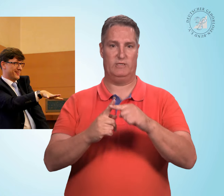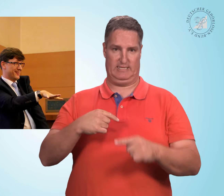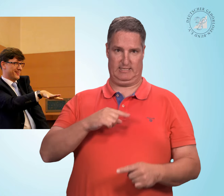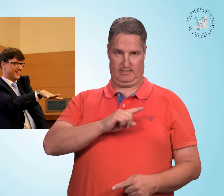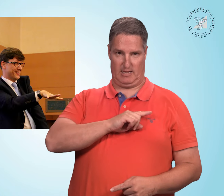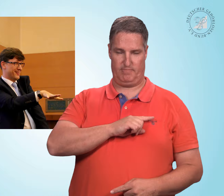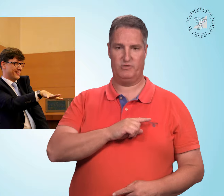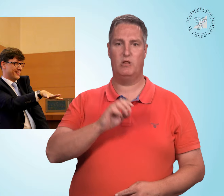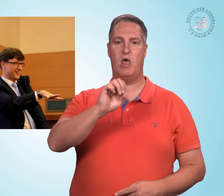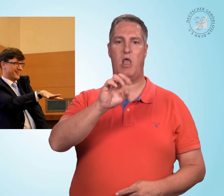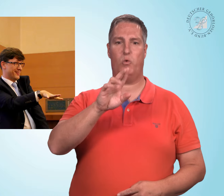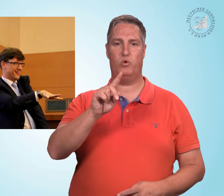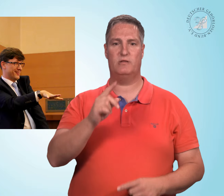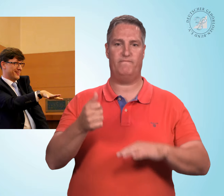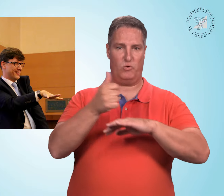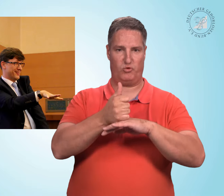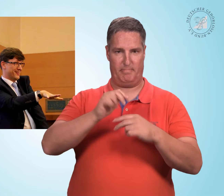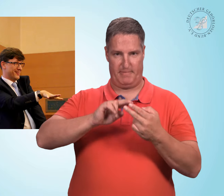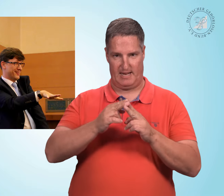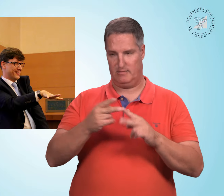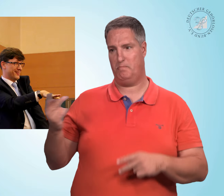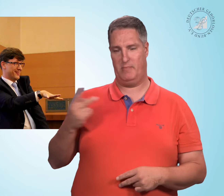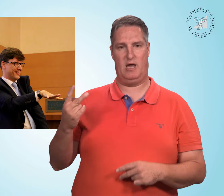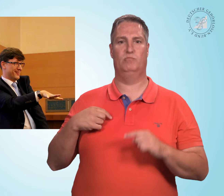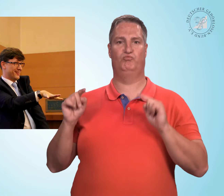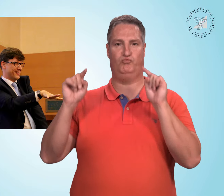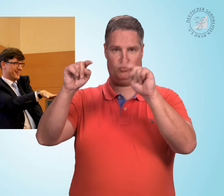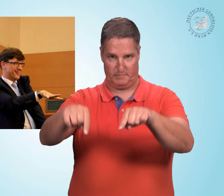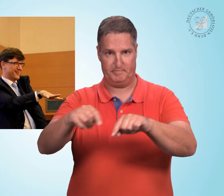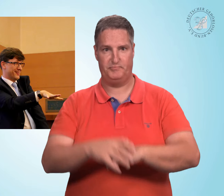und ich als EUD-Vorstandsmitglied nahmen daran teil.